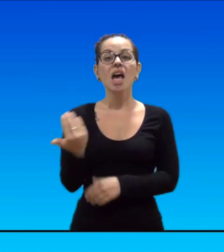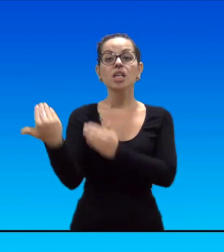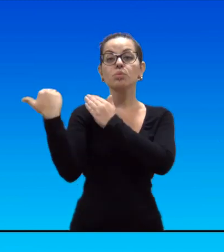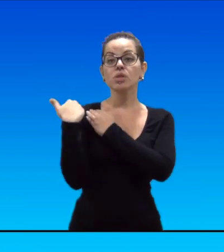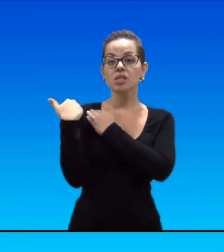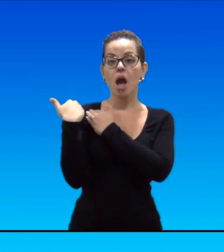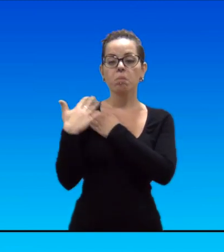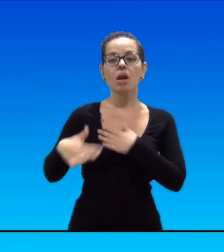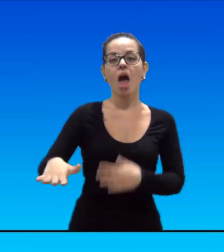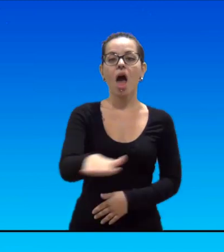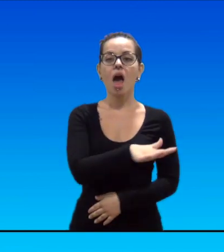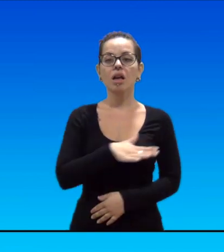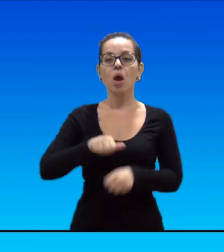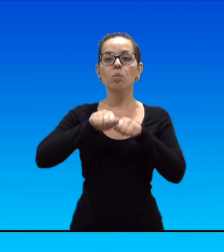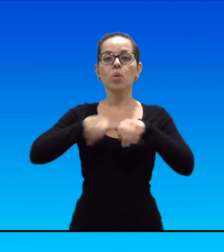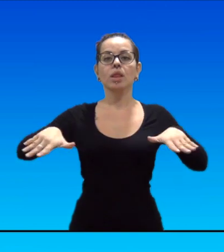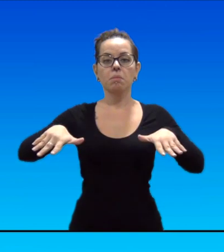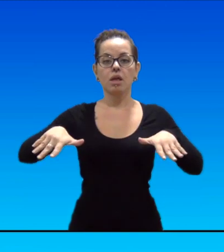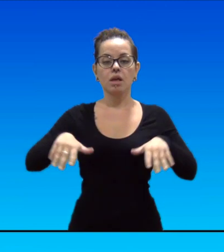responsabile Area Multimedia,